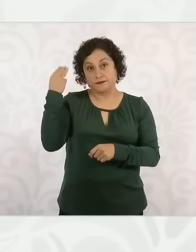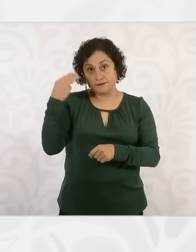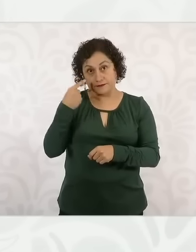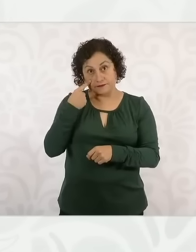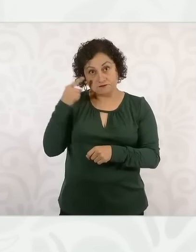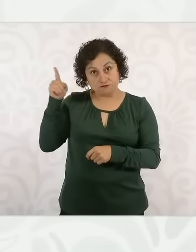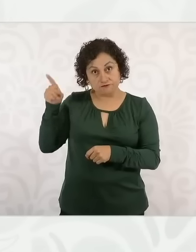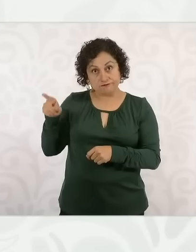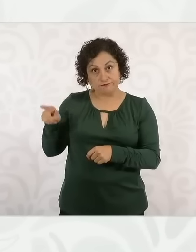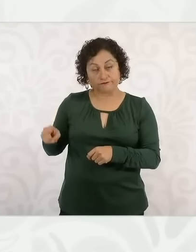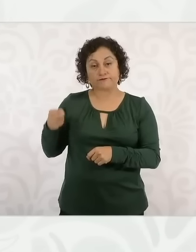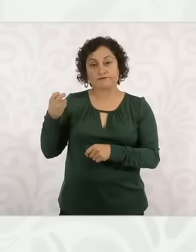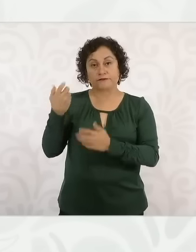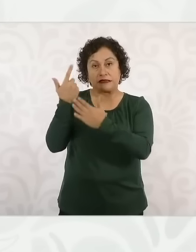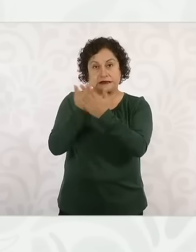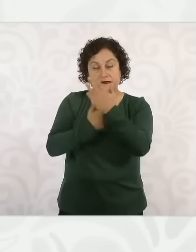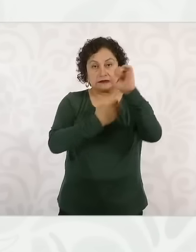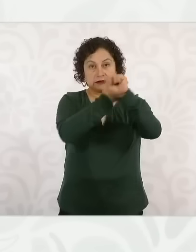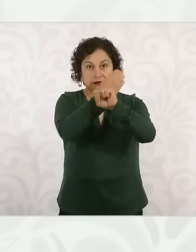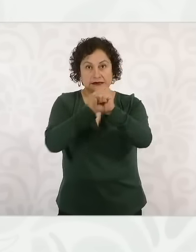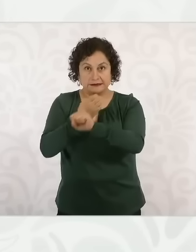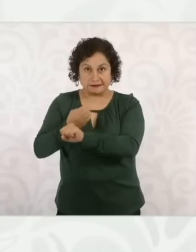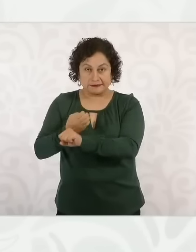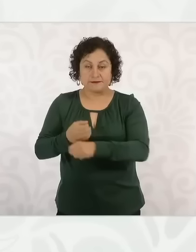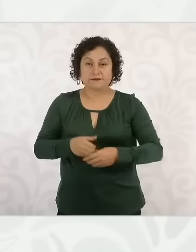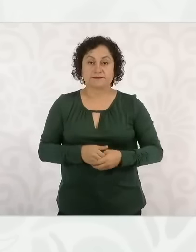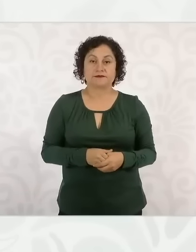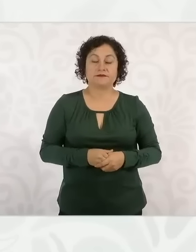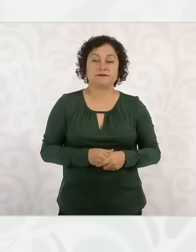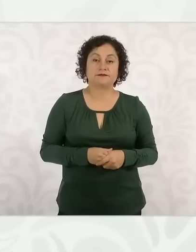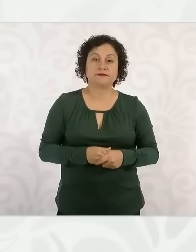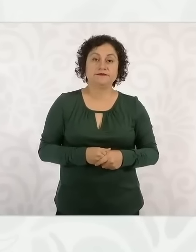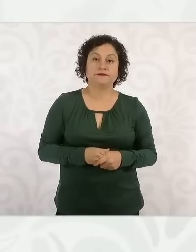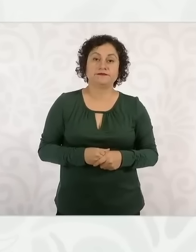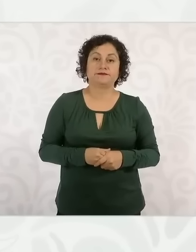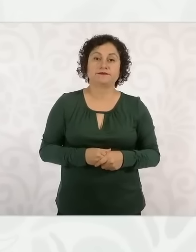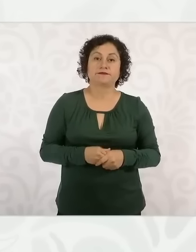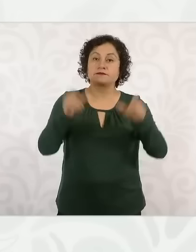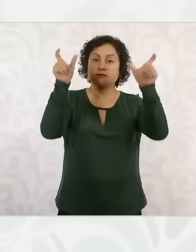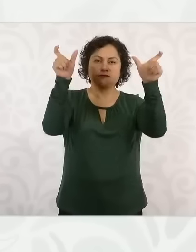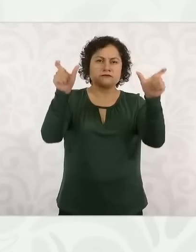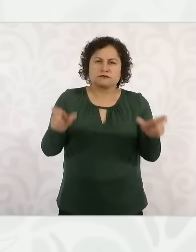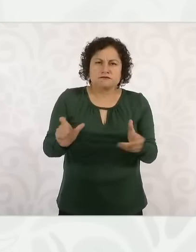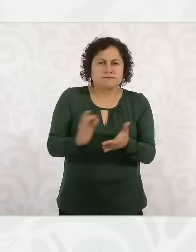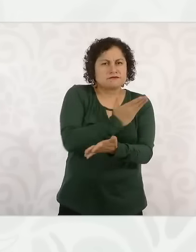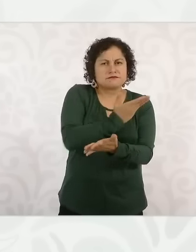Guerrero, Morelos, Oaxaca, Quintanarro y Veracruz. Esta división es en medida de la llegada de los